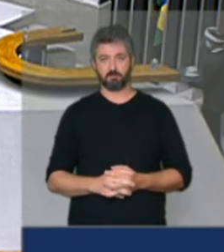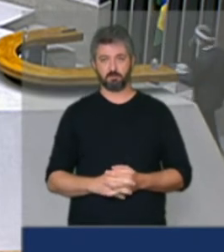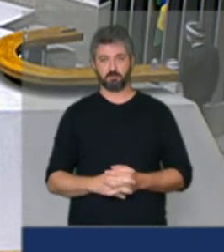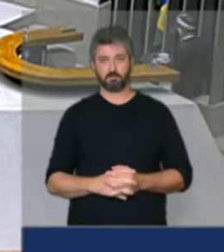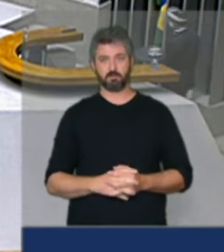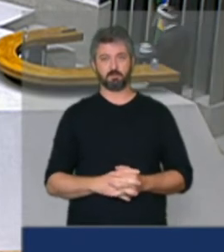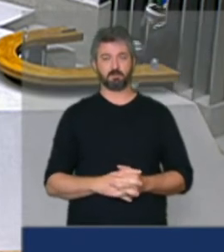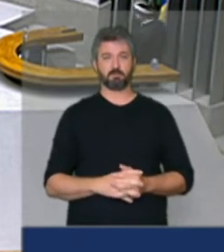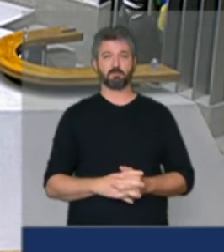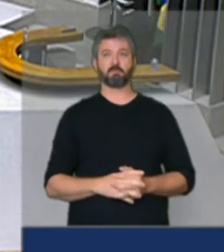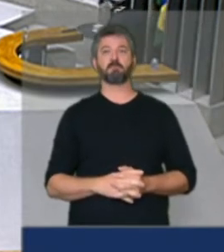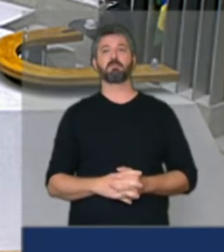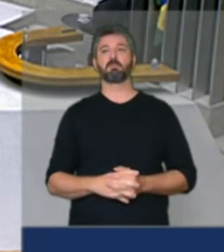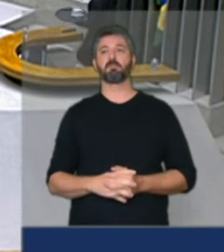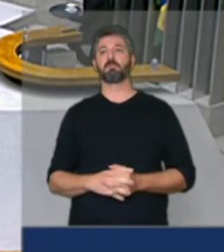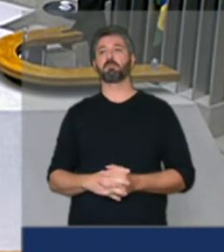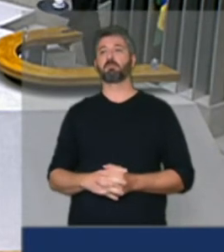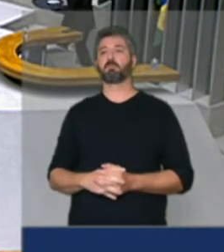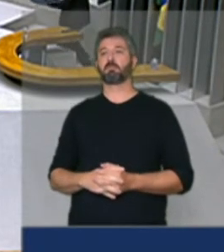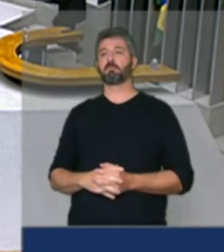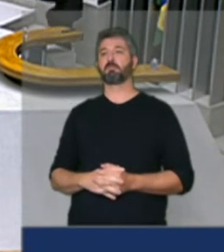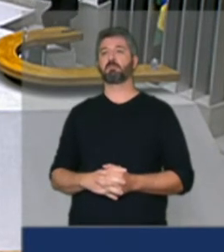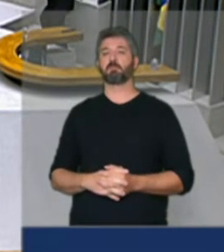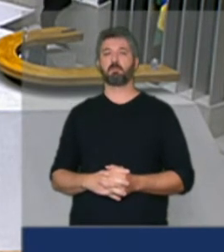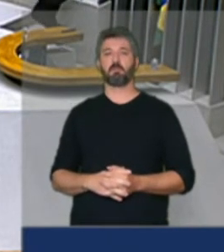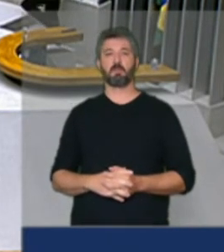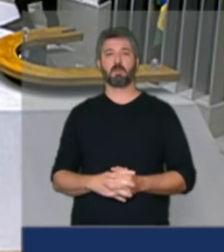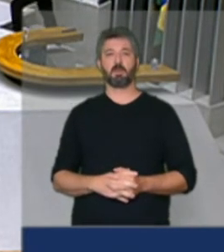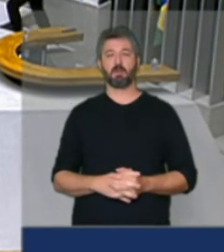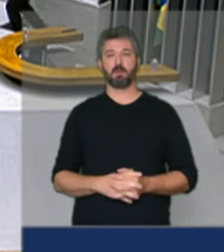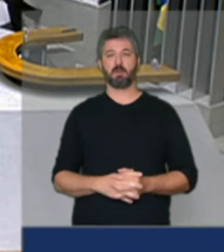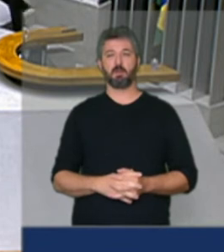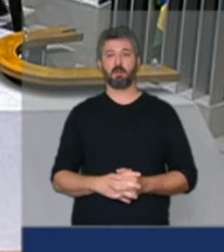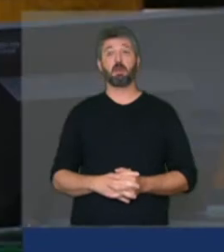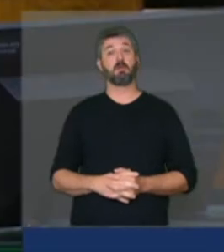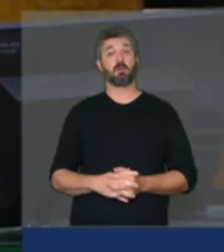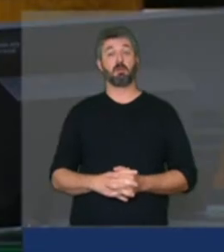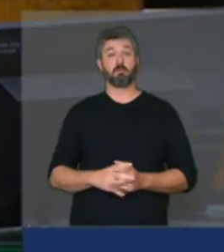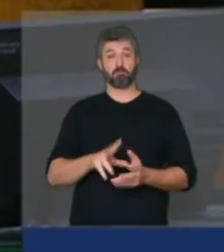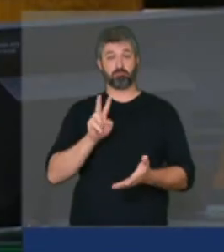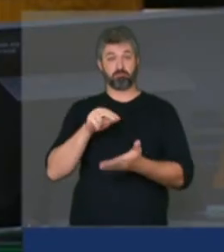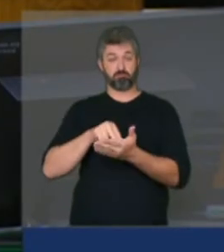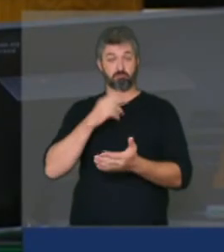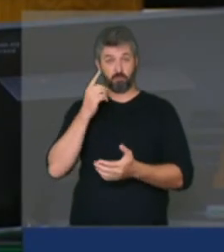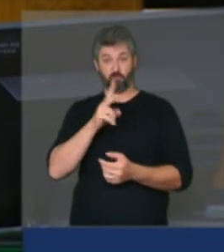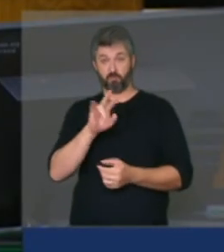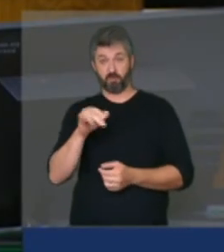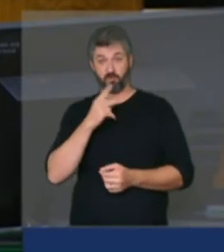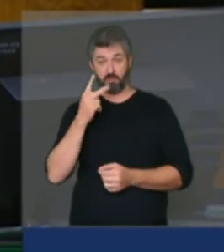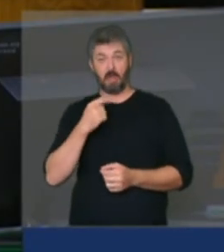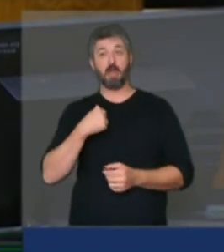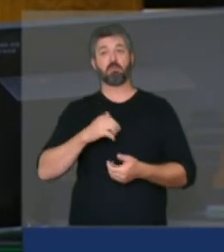DIRIGINDO É TRIBUNA, ENQUANTO O DEPUTADO SE DIRIGE É TRIBUNA EU QUERO NESSE MOMENTO CUMPRIMENTAR A AACD QUE ONTEM COMPLETOU 71 ANOS, QUE É UMA